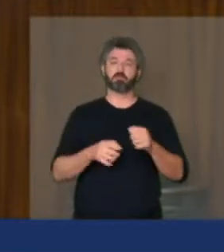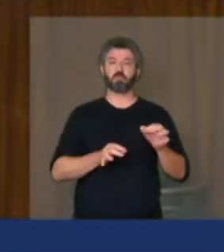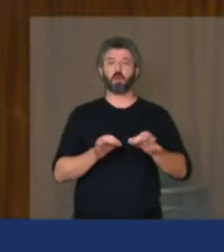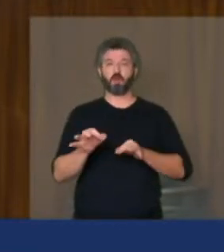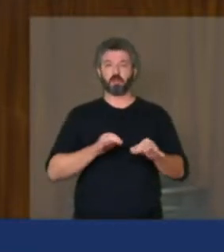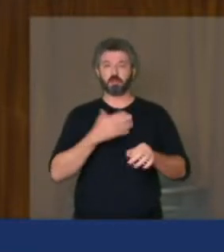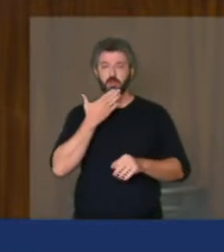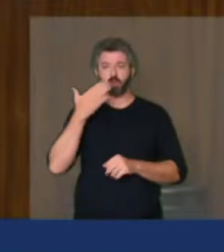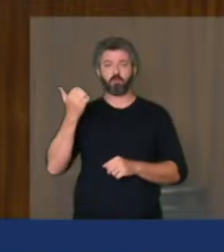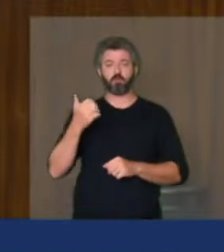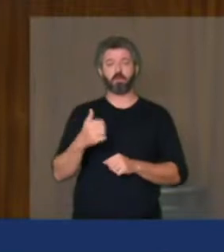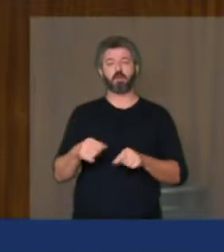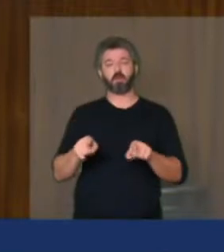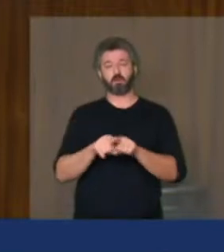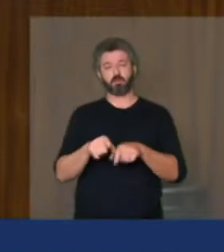PÚBLICAS PARA O POVO BRASILEIRO QUE VIVE LÁ NO